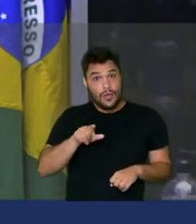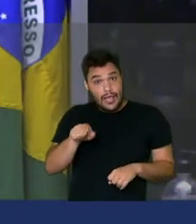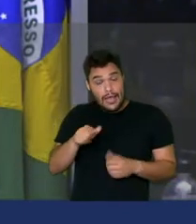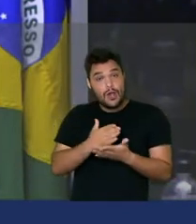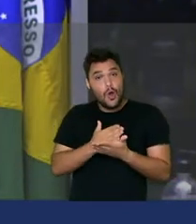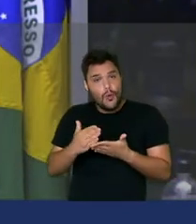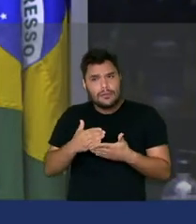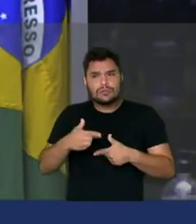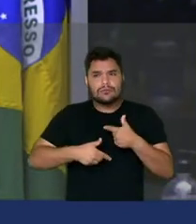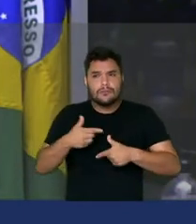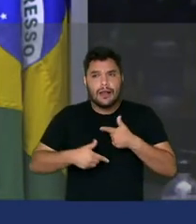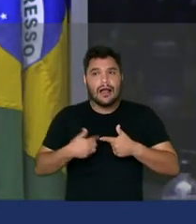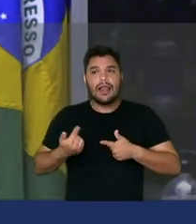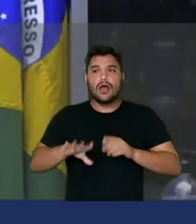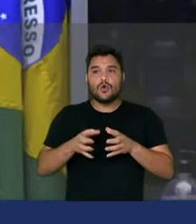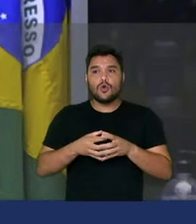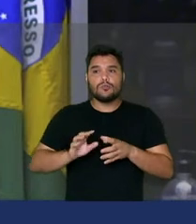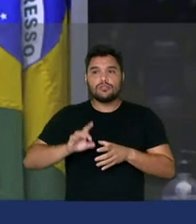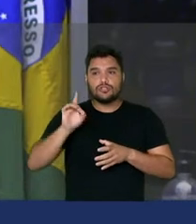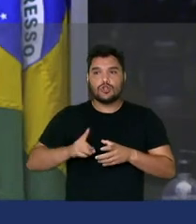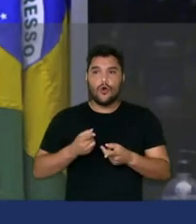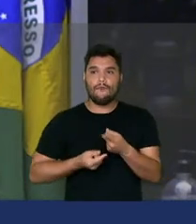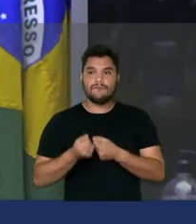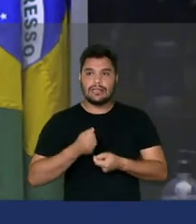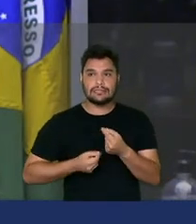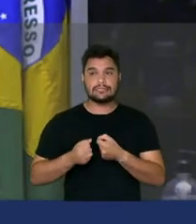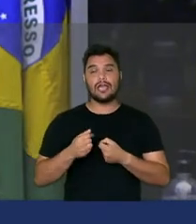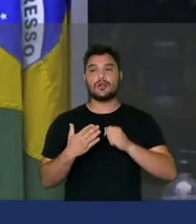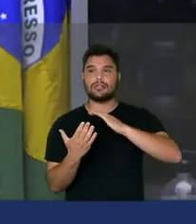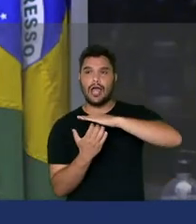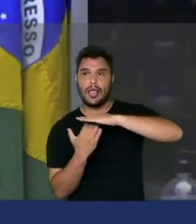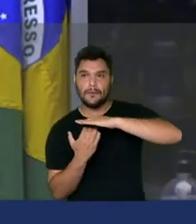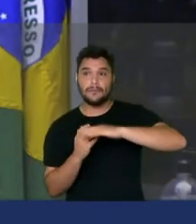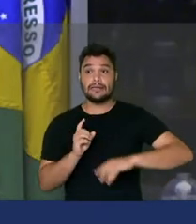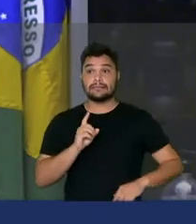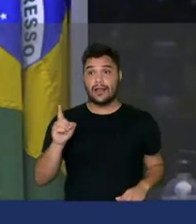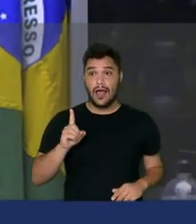EM AUDITORIA E PERÍCIA CONTÁ BIL, ELE COMEÇOU SUA CARREIRA NA DIRETORIA FINANCEIRA DA EMPRESA, COMO AUXILIAR